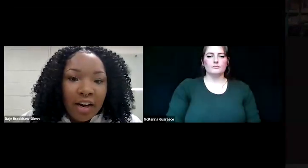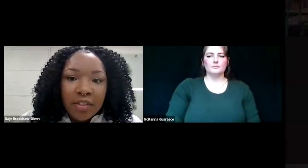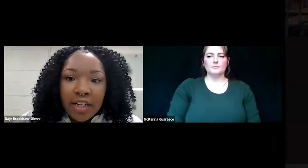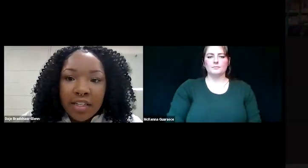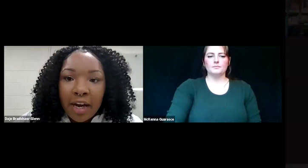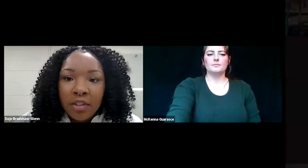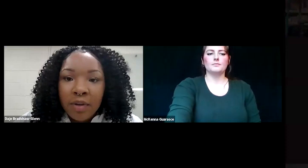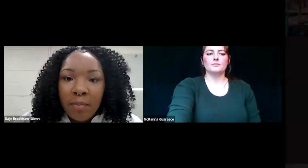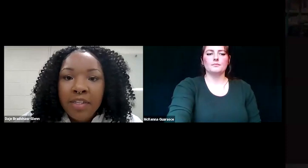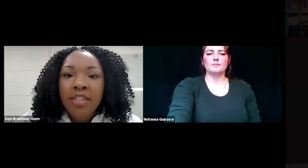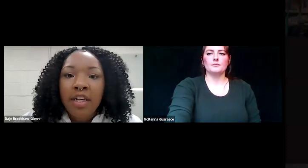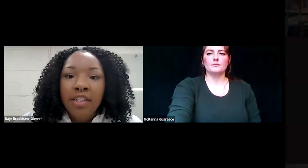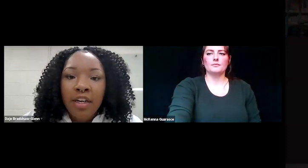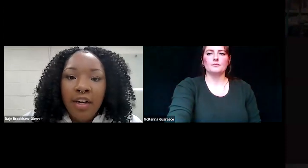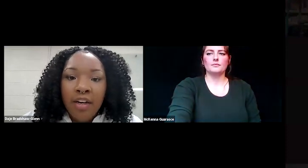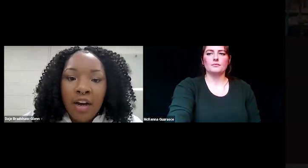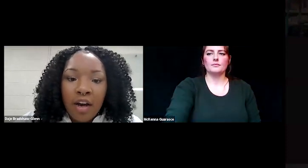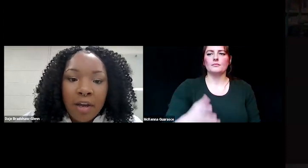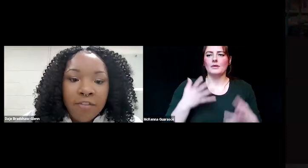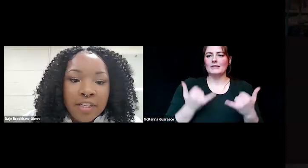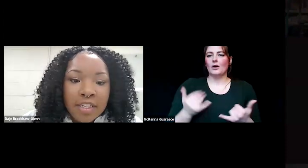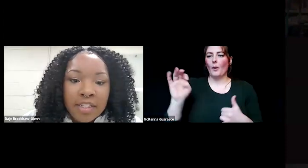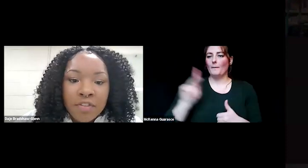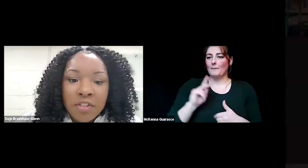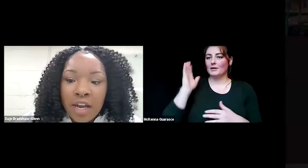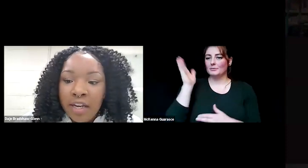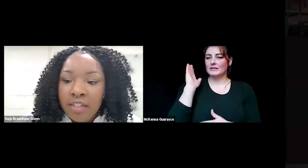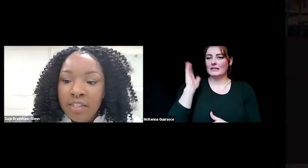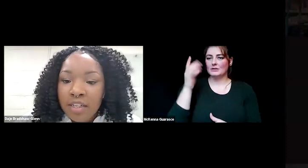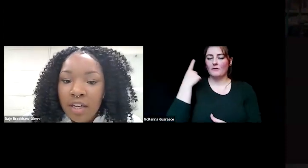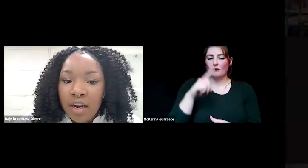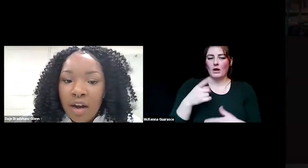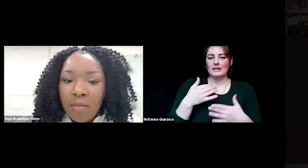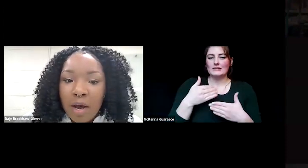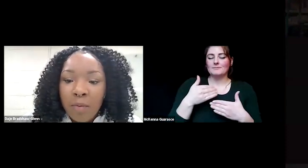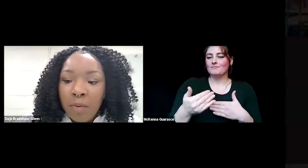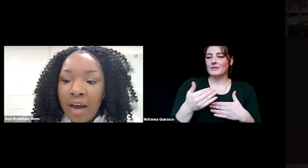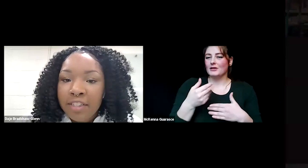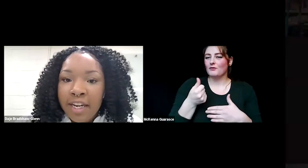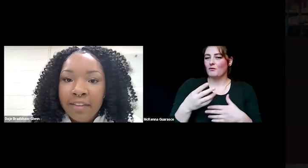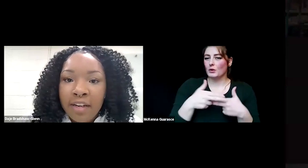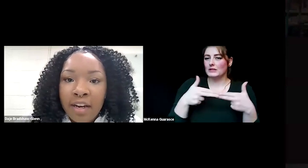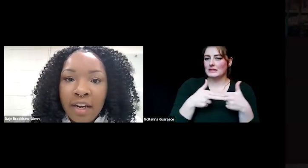Regresemos a nuestra presentación, para estas próximas diapositivas tendremos a DeAnthony